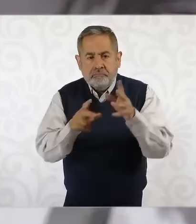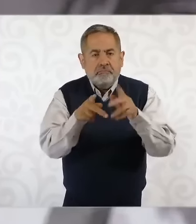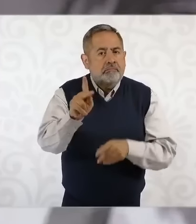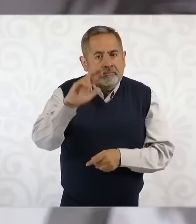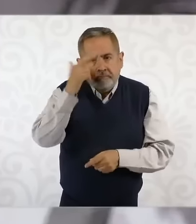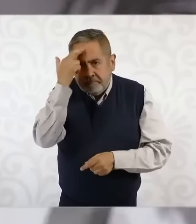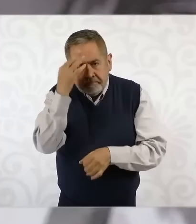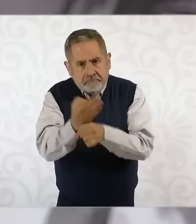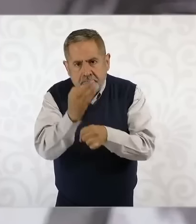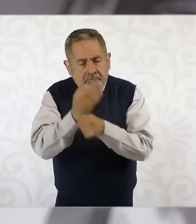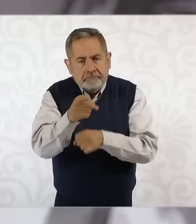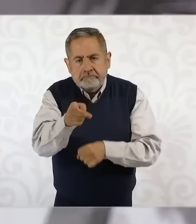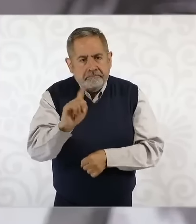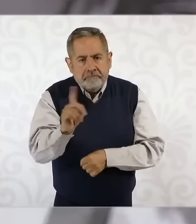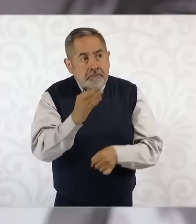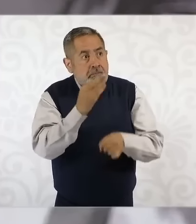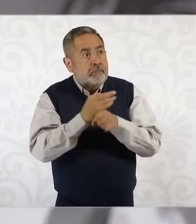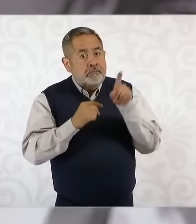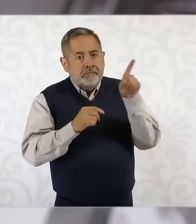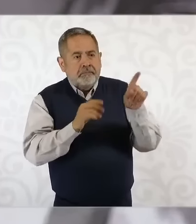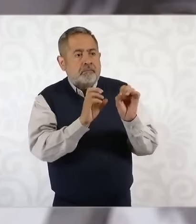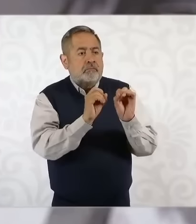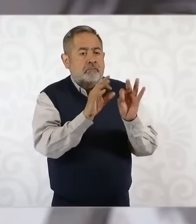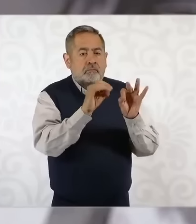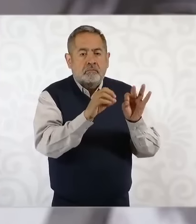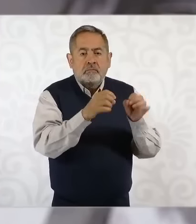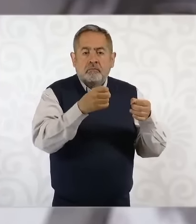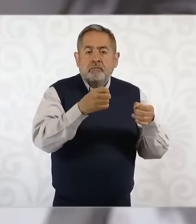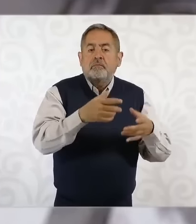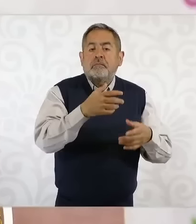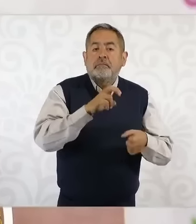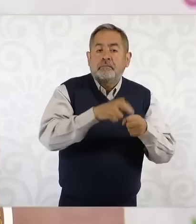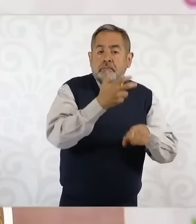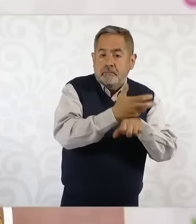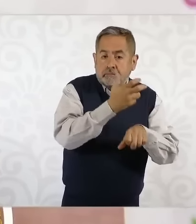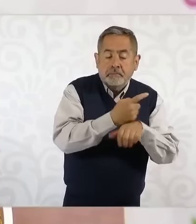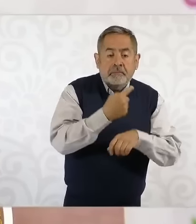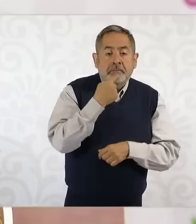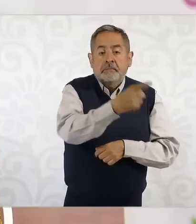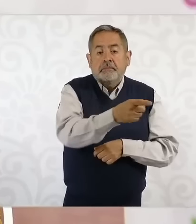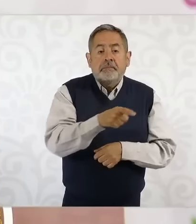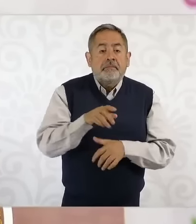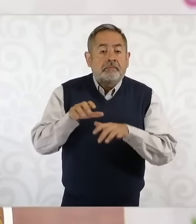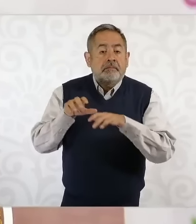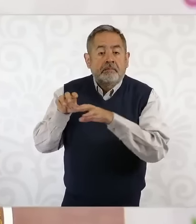lo que pidió una oficina del Departamento de Justicia de Estados Unidos fue la detención